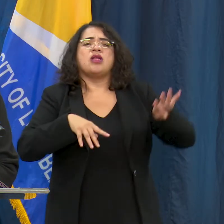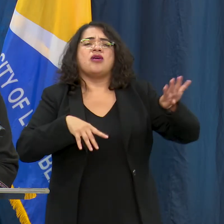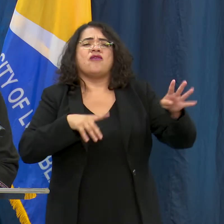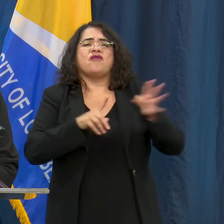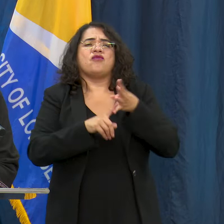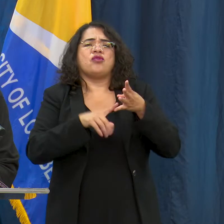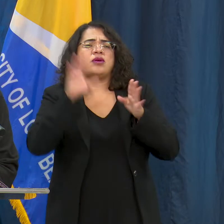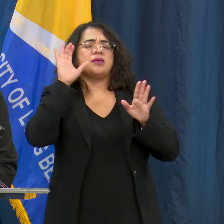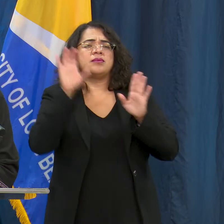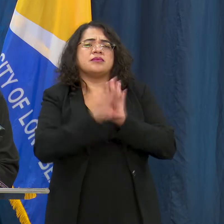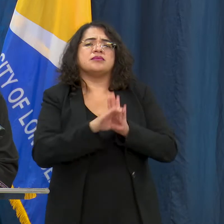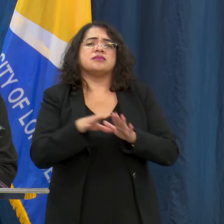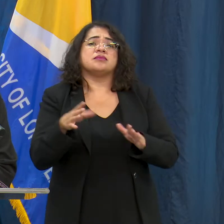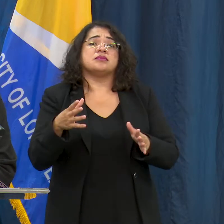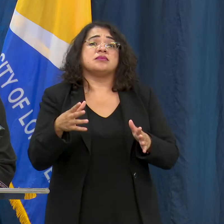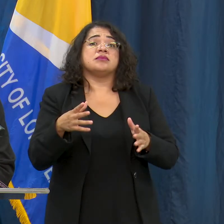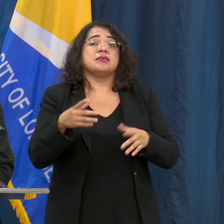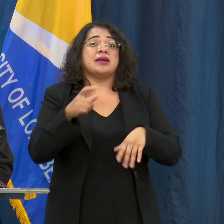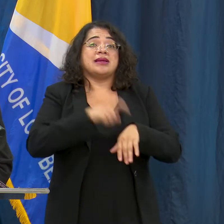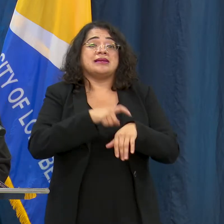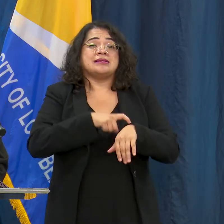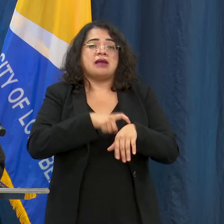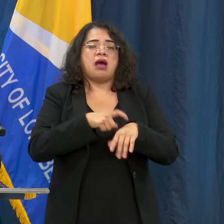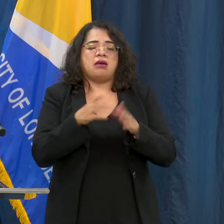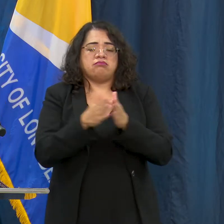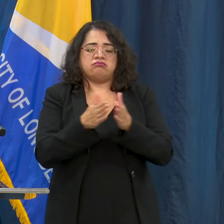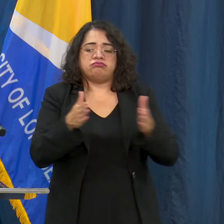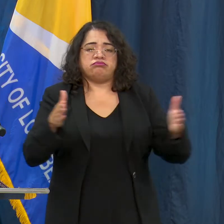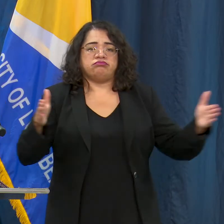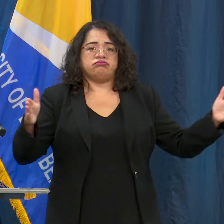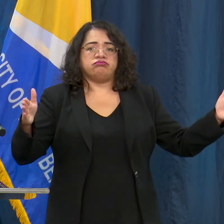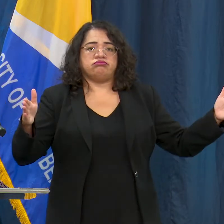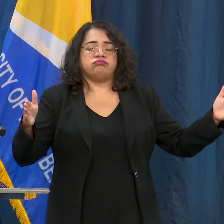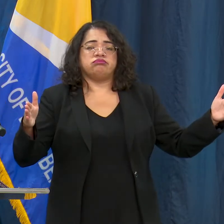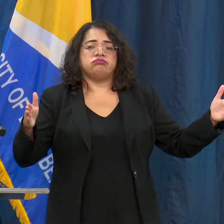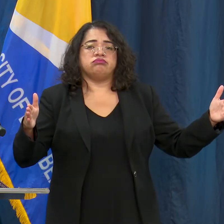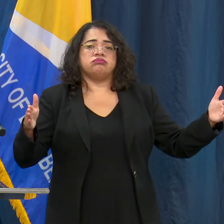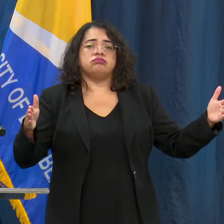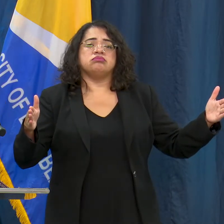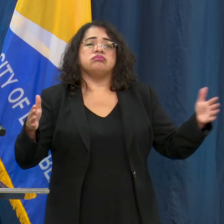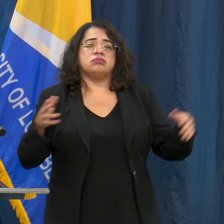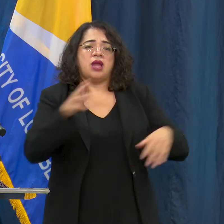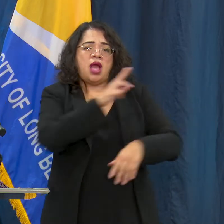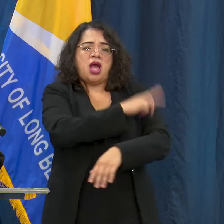is a Sione's a largo del del tiempo knows los hospitals know inform Ana's